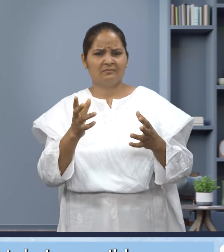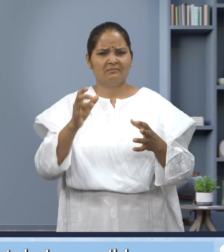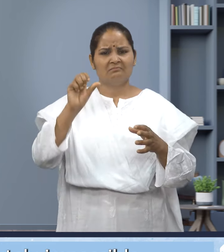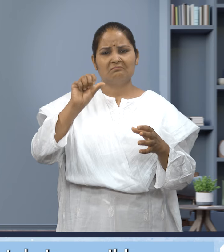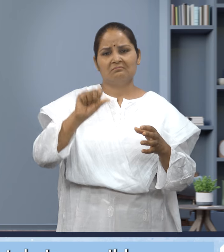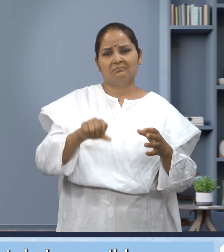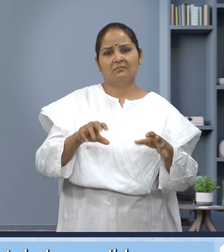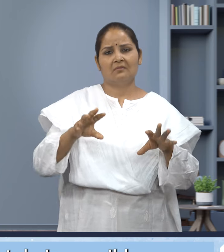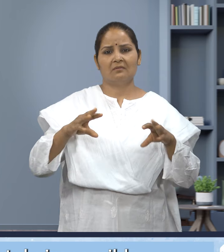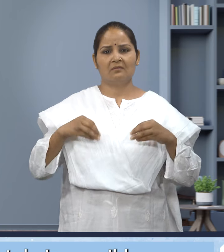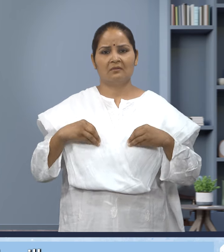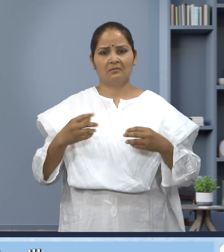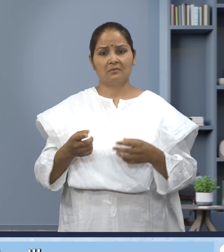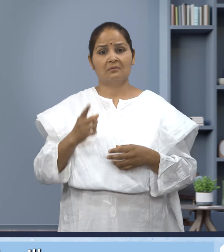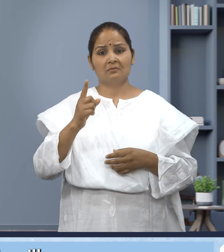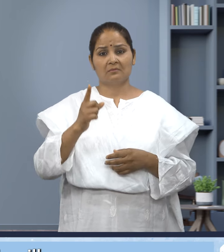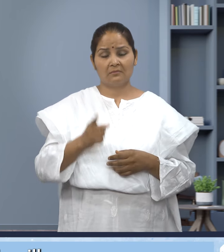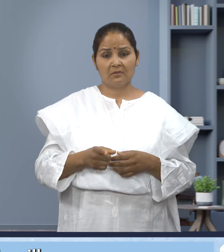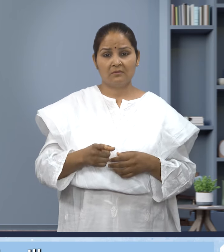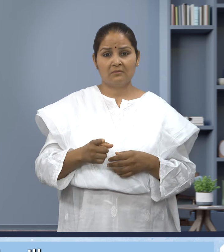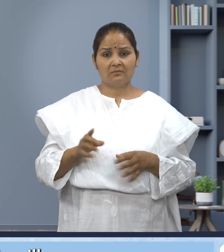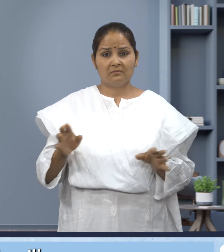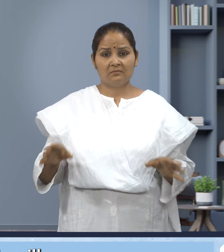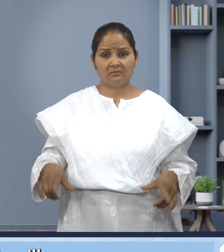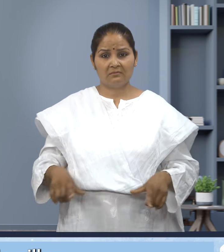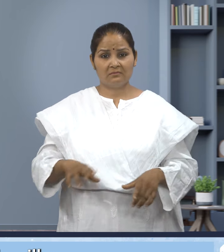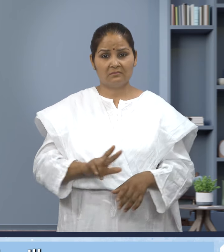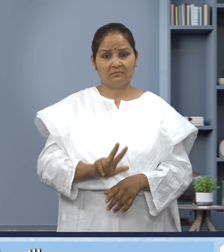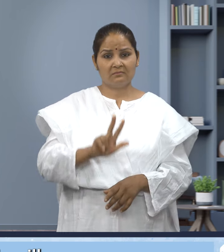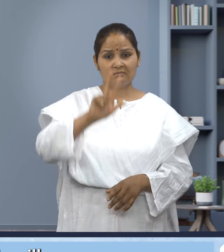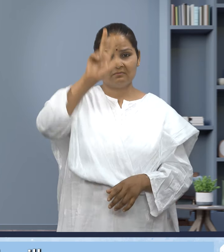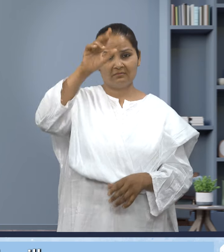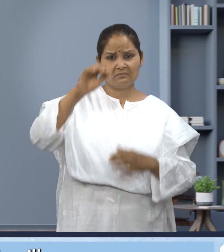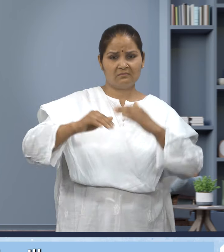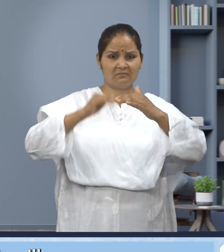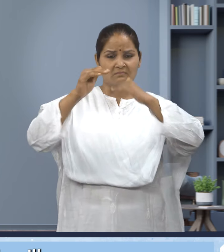ఈ స్తంభాన్ని ఎక్కడం అసంభవమని తమ ఓటమిని అంగీకరిస్తాయి.